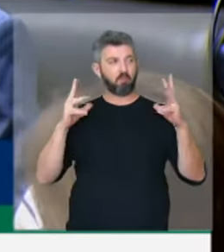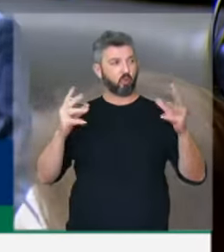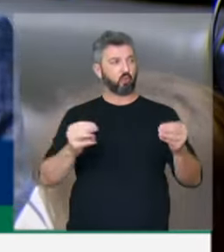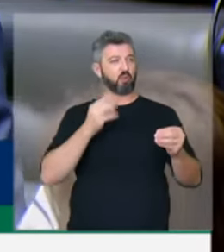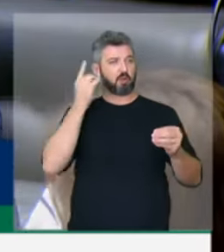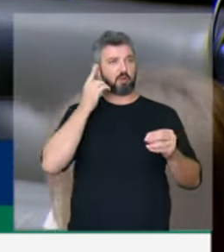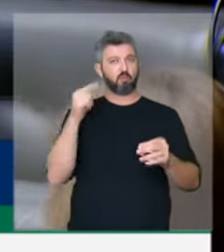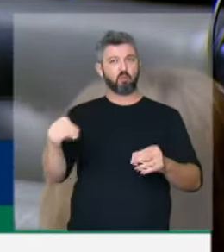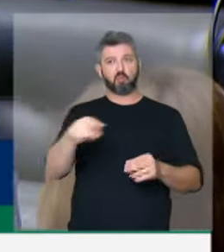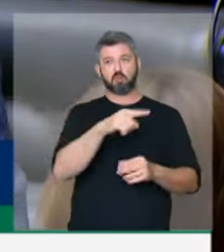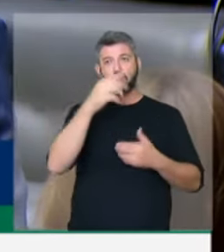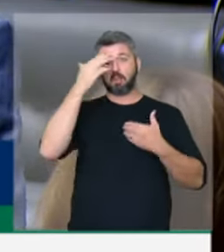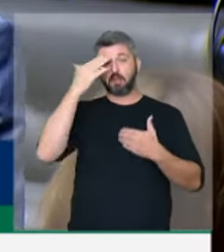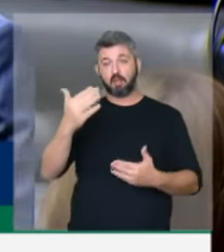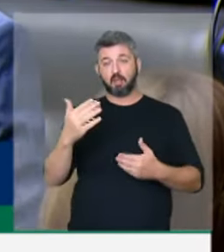AGRADEÇO A TODOS INDISTINTAMENTE, DA